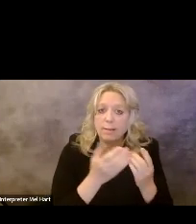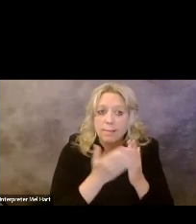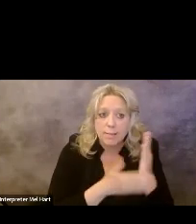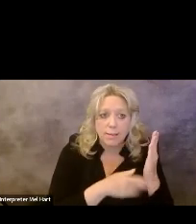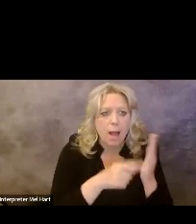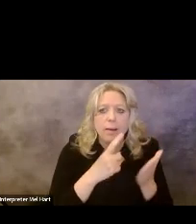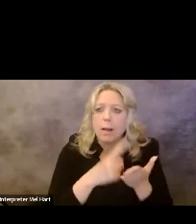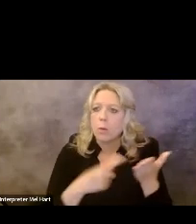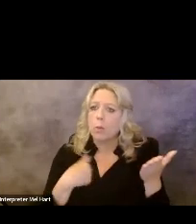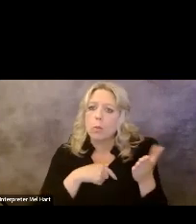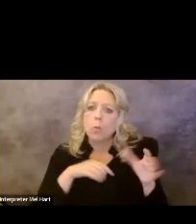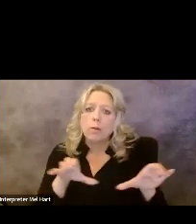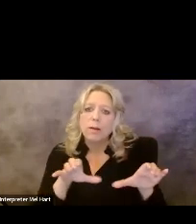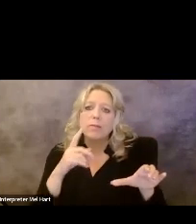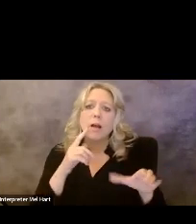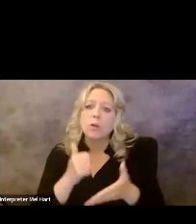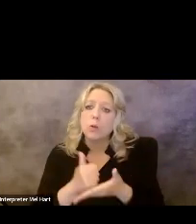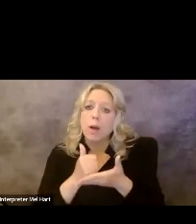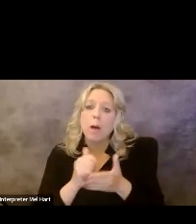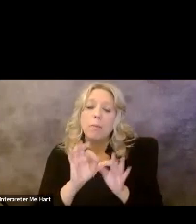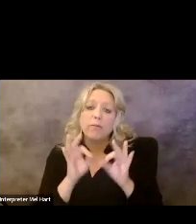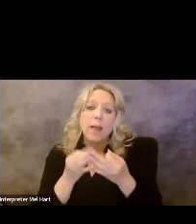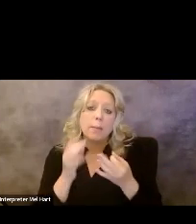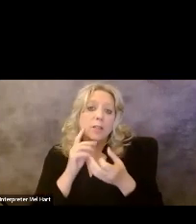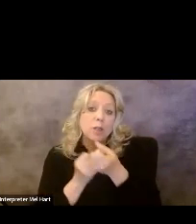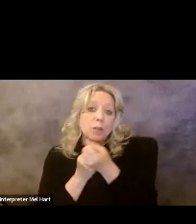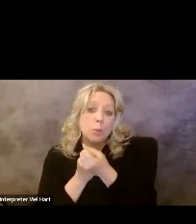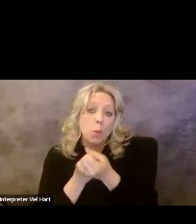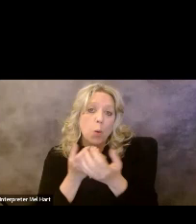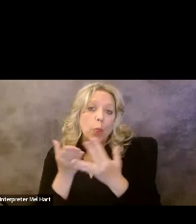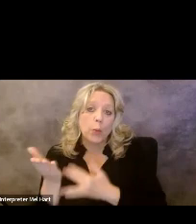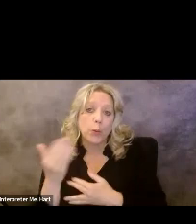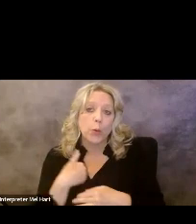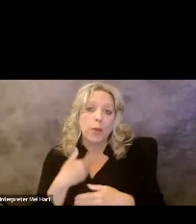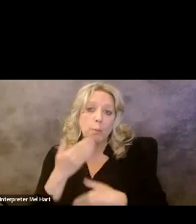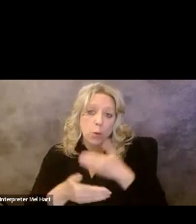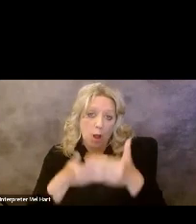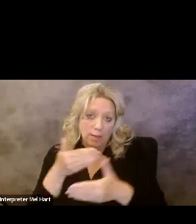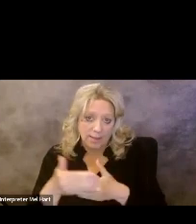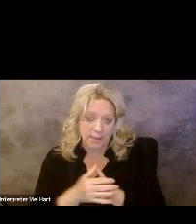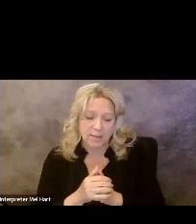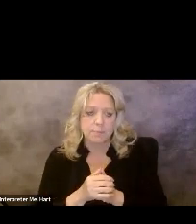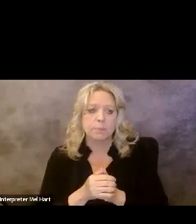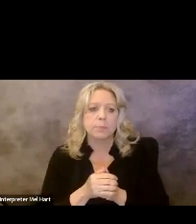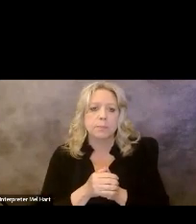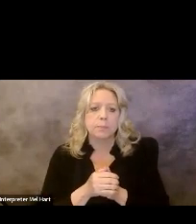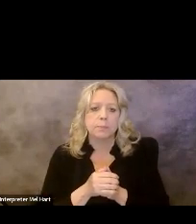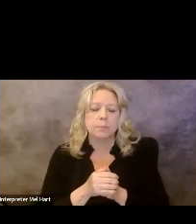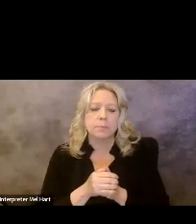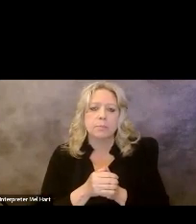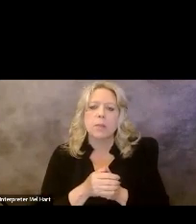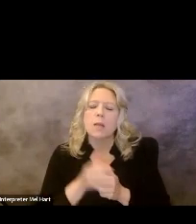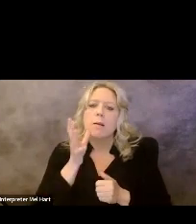apoyarlas a través de este proceso, tan frecuentemente compartido por los padres. Los padres han compartido que